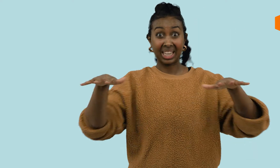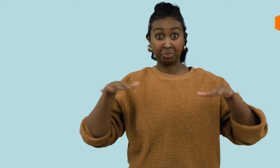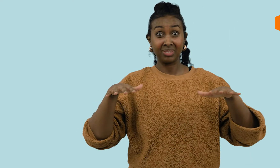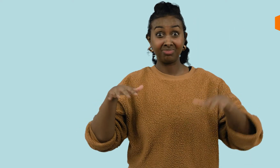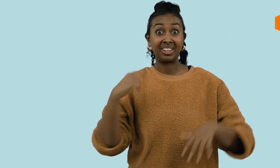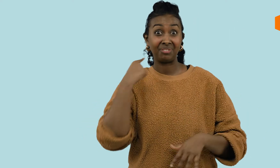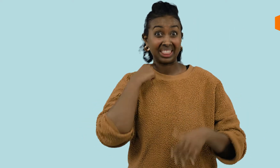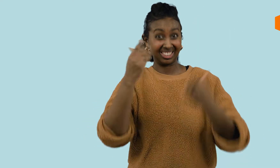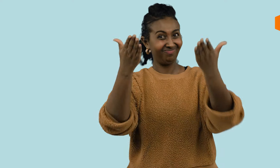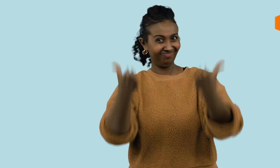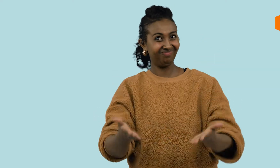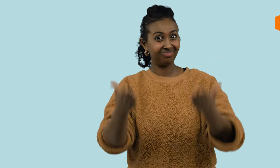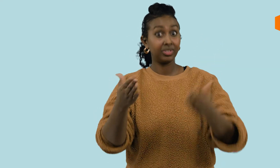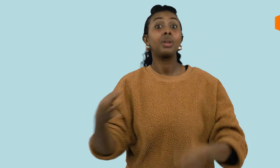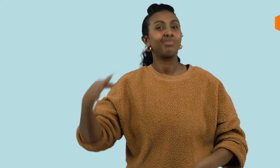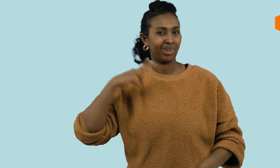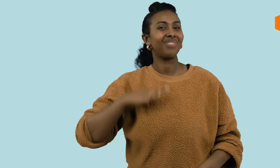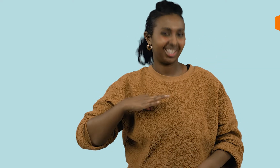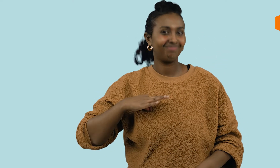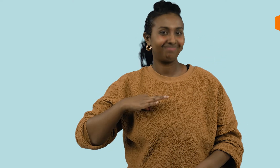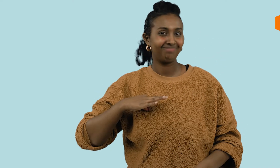In deze maatschappij is wit zijn een privilege.